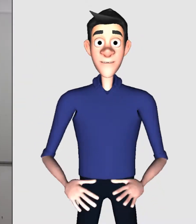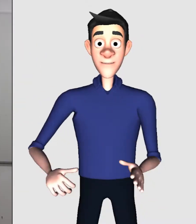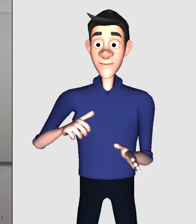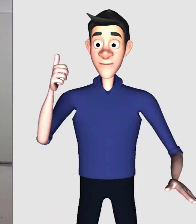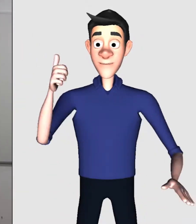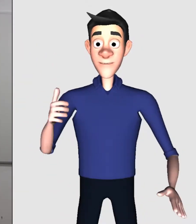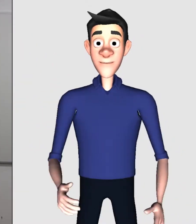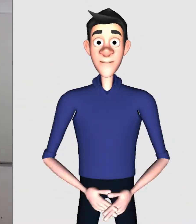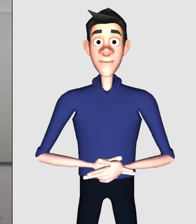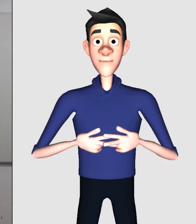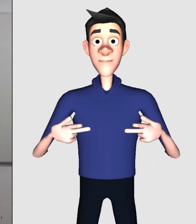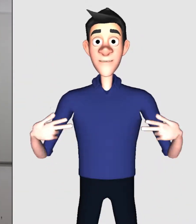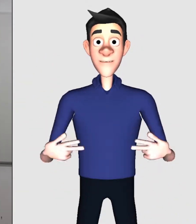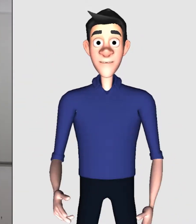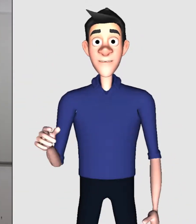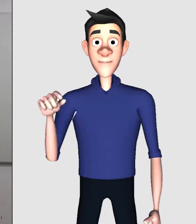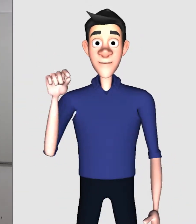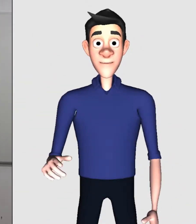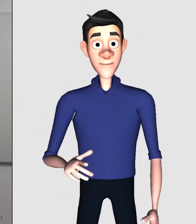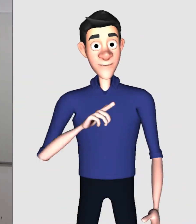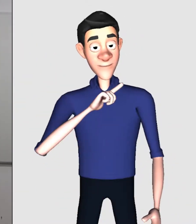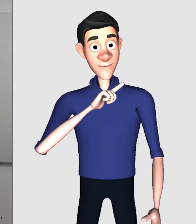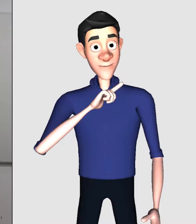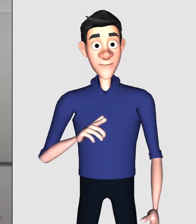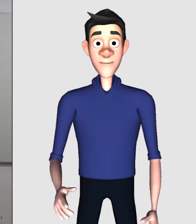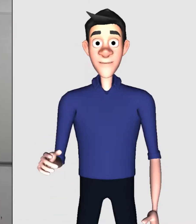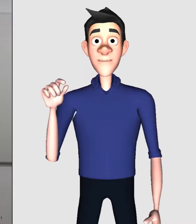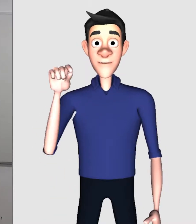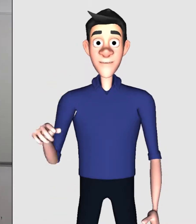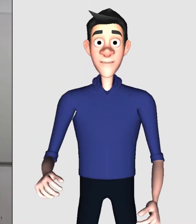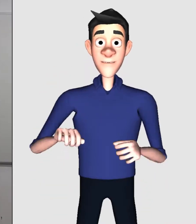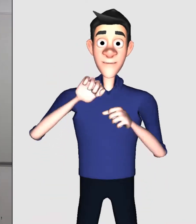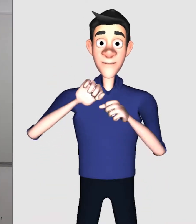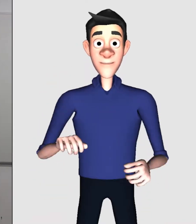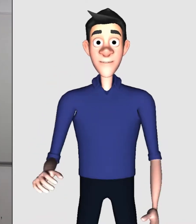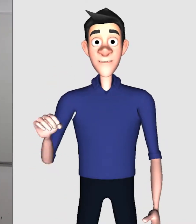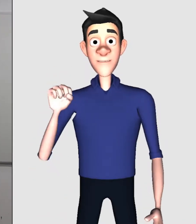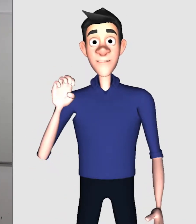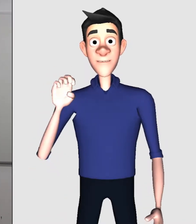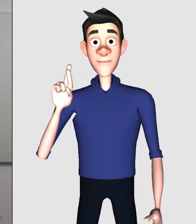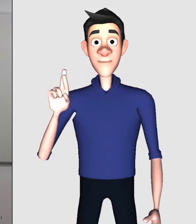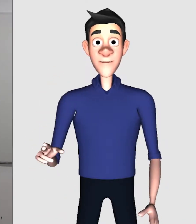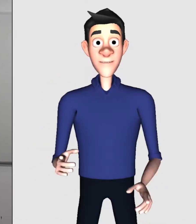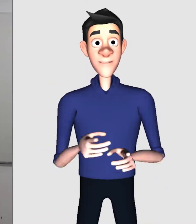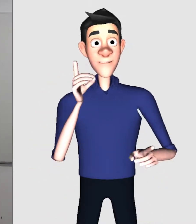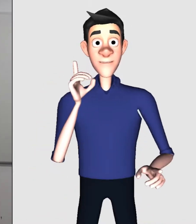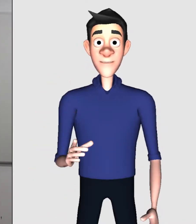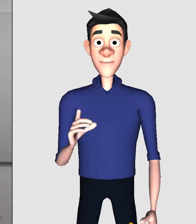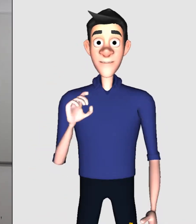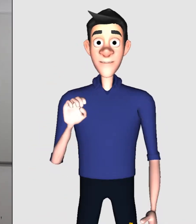existe ou não uma deflexão estática causada por essa massa, quando ela ficou colada em cima